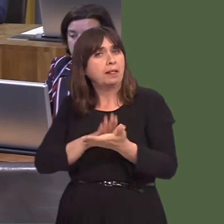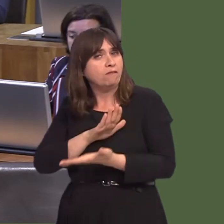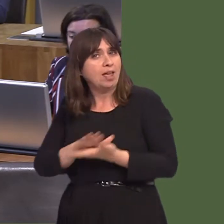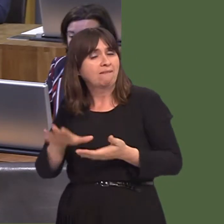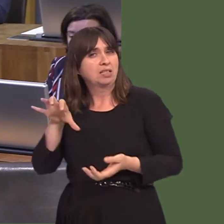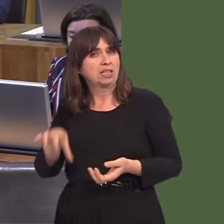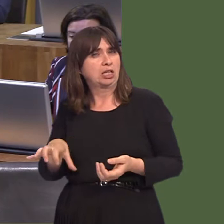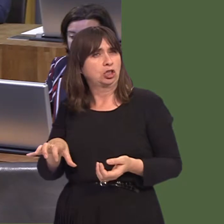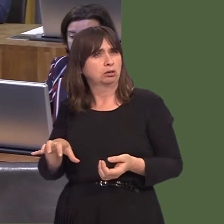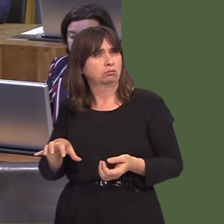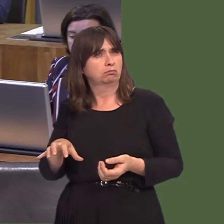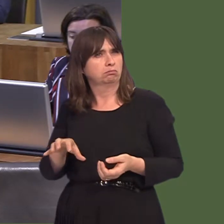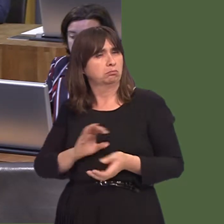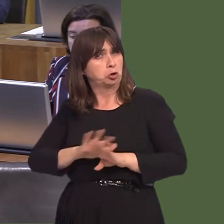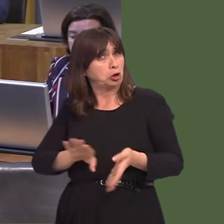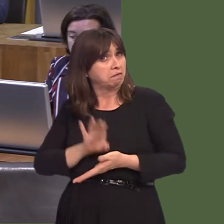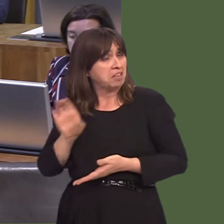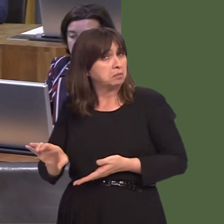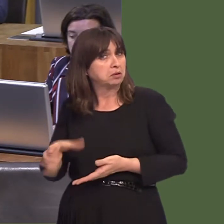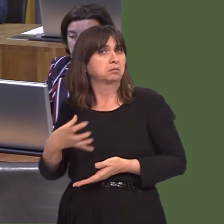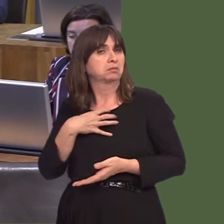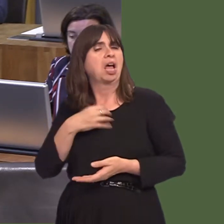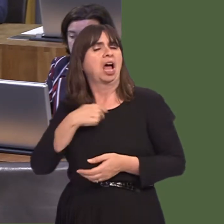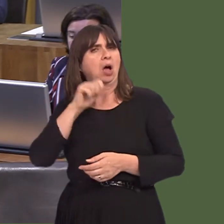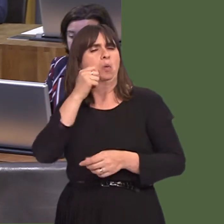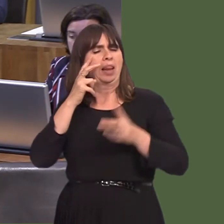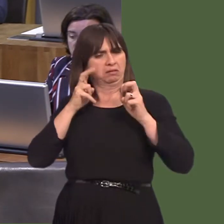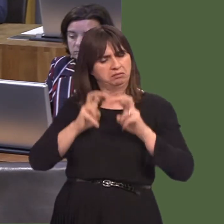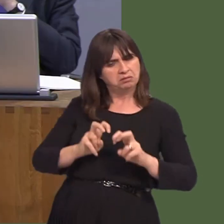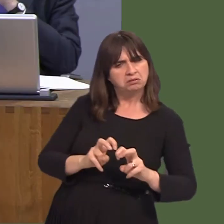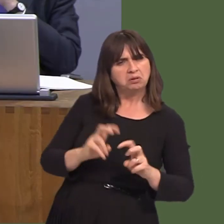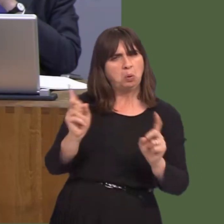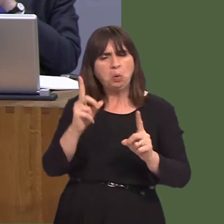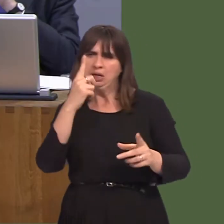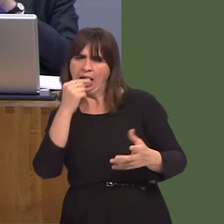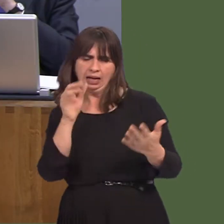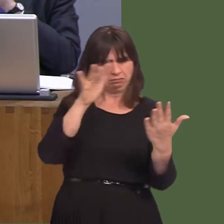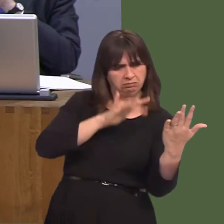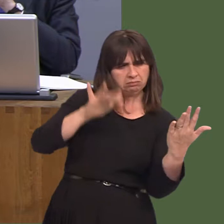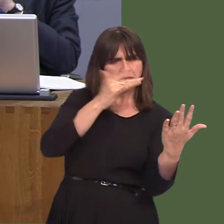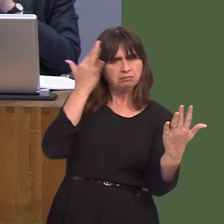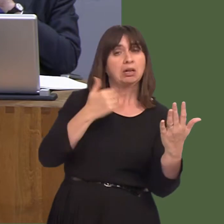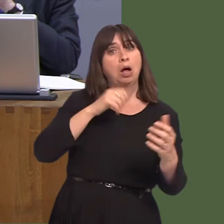rhywbeth sy'n gallu cael ei wneud er mwyn symud Hwlffordd lan y rhestróAberdaugleddau, rydw iín flin, lan y rhestr.